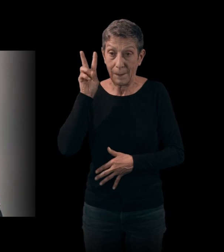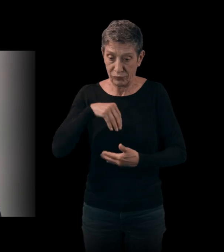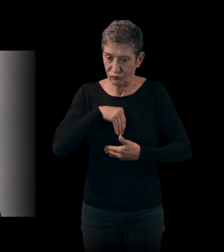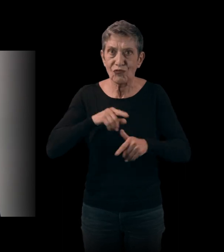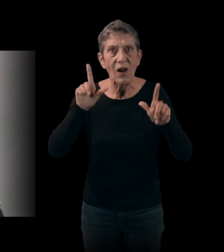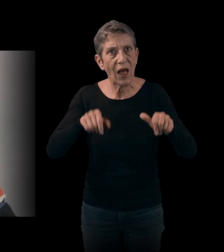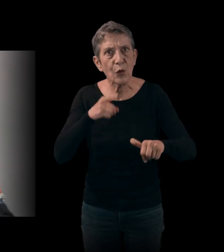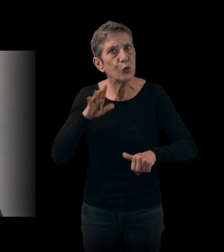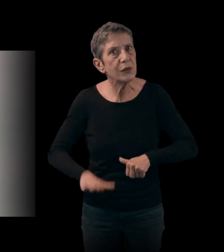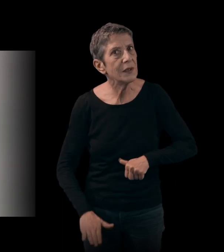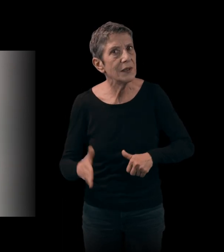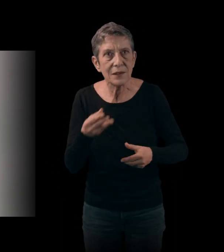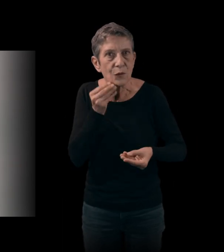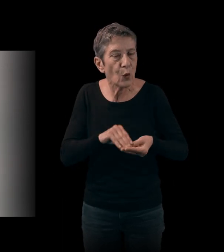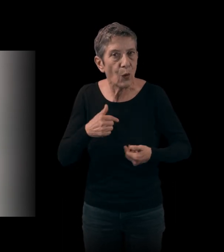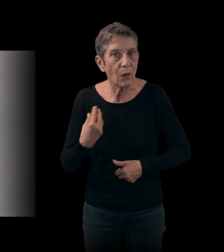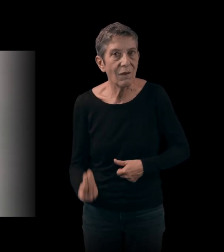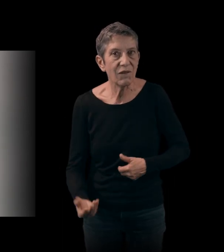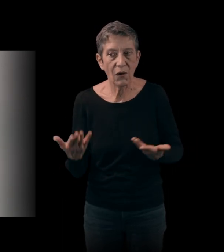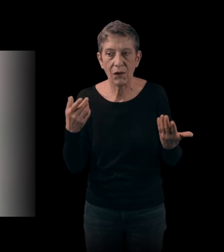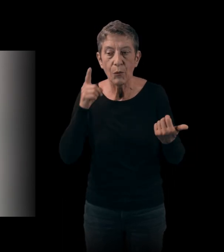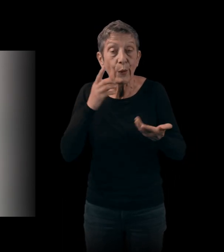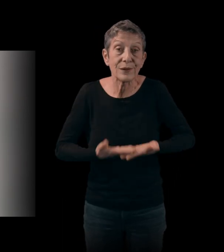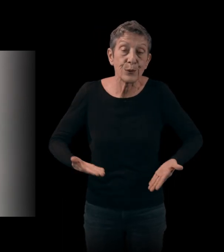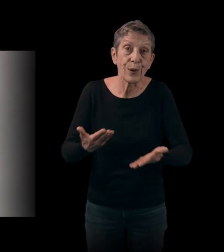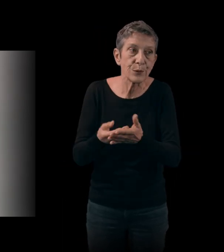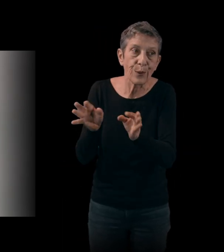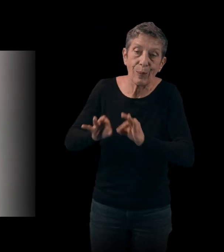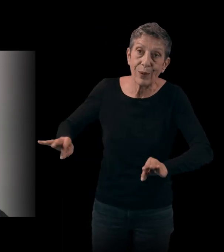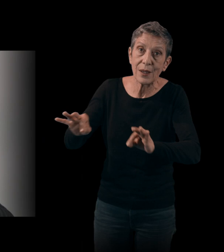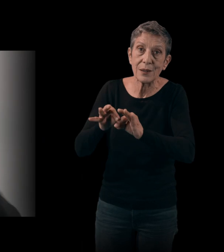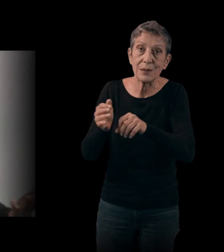puisqu'en fait les circonstances géopolitiques font que ma famille